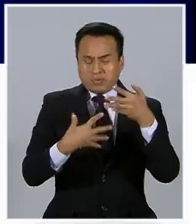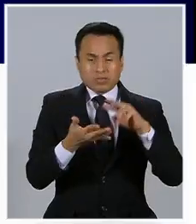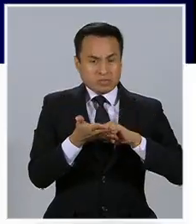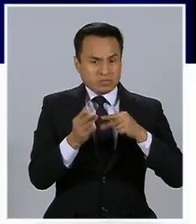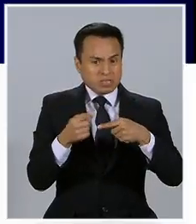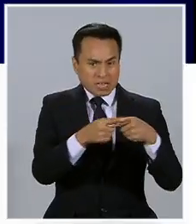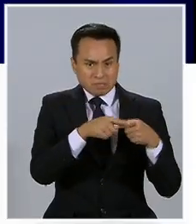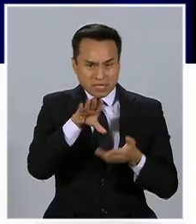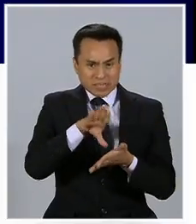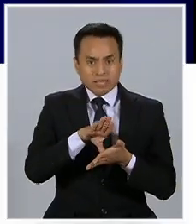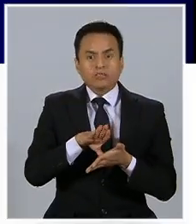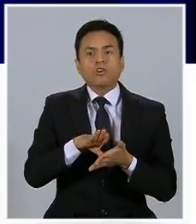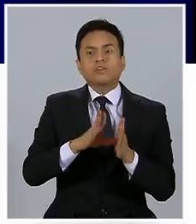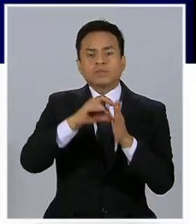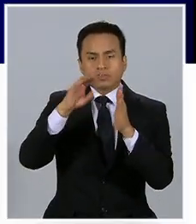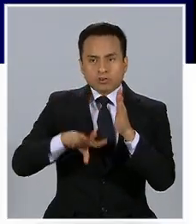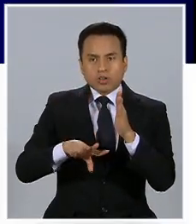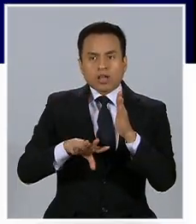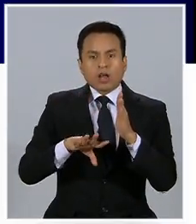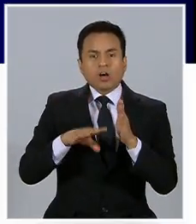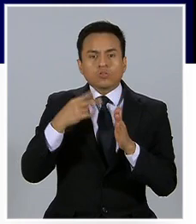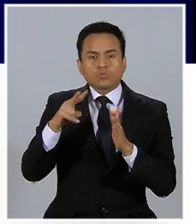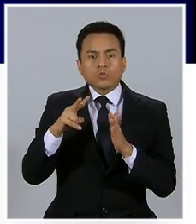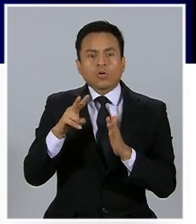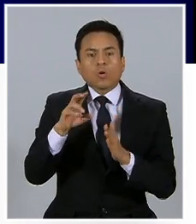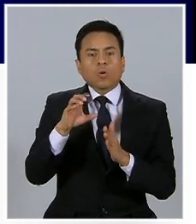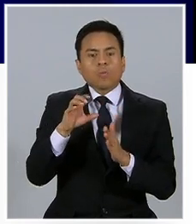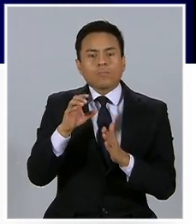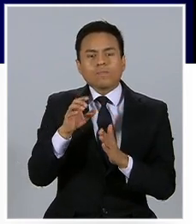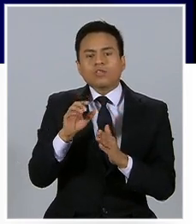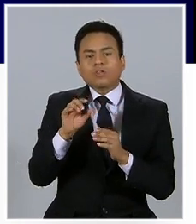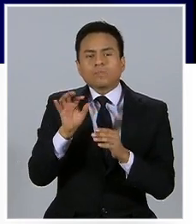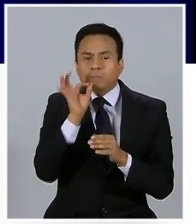favor de la despenalización del autocultivo de la cannabis creo que uno puede dialogar y discutir